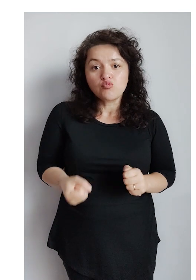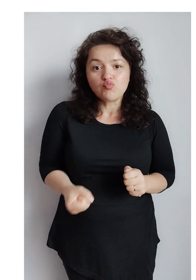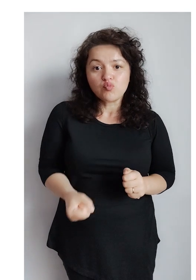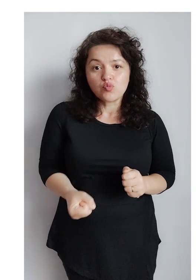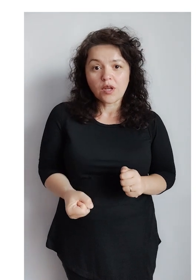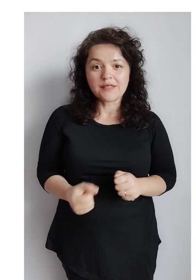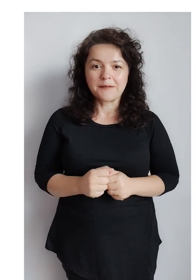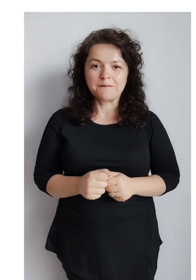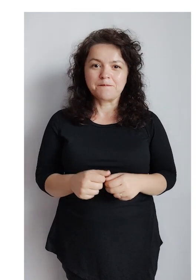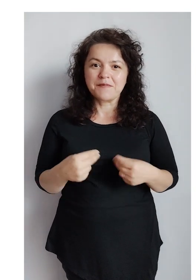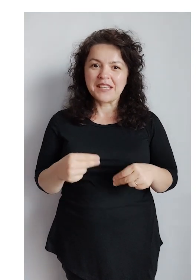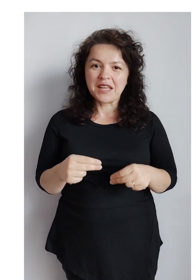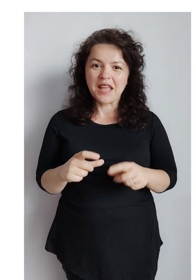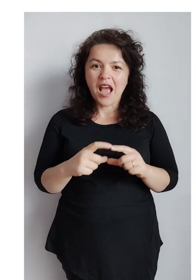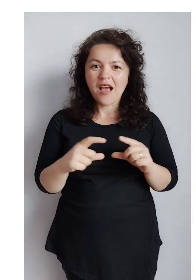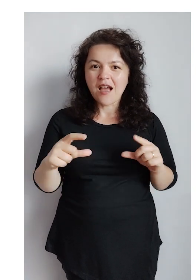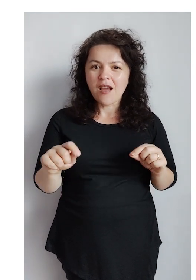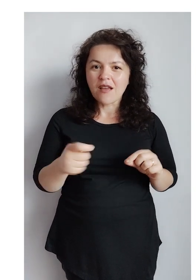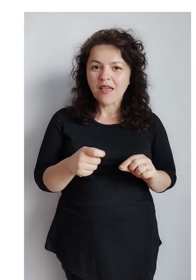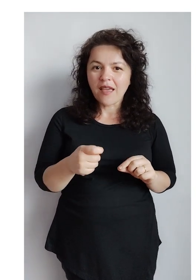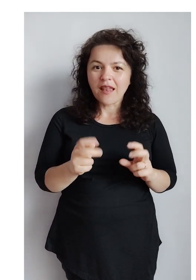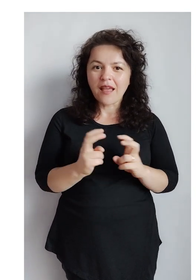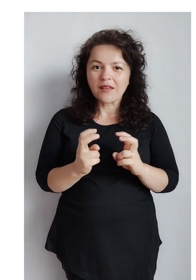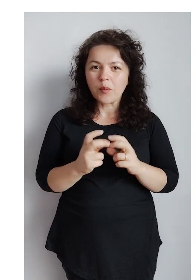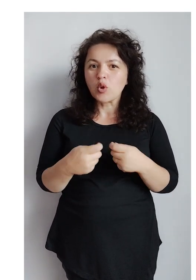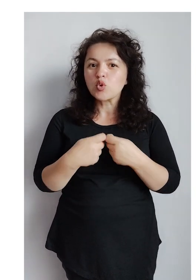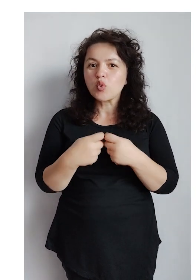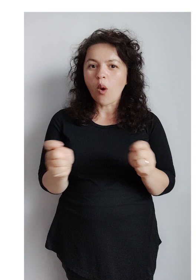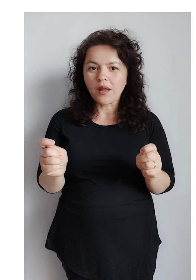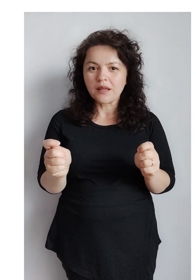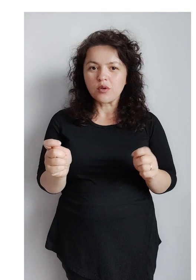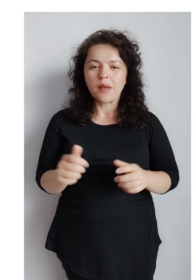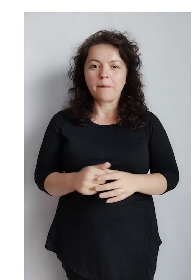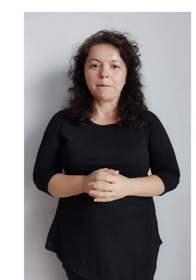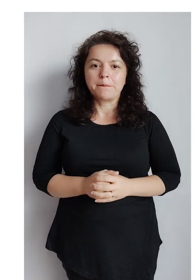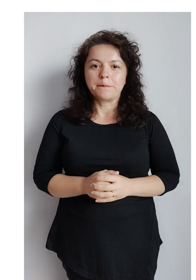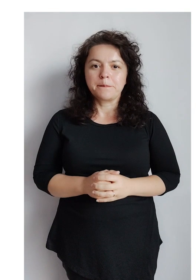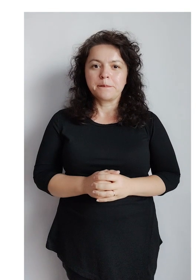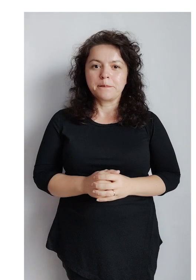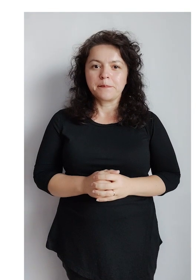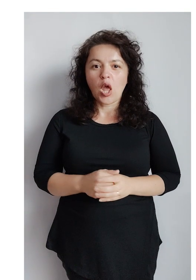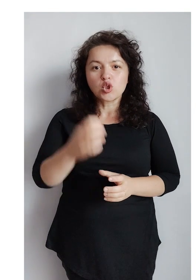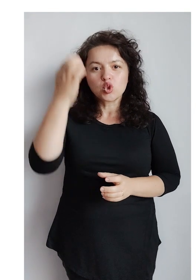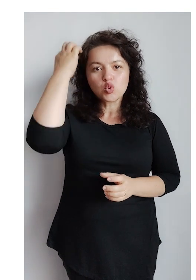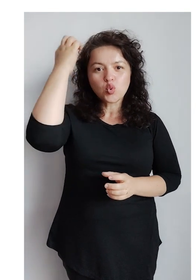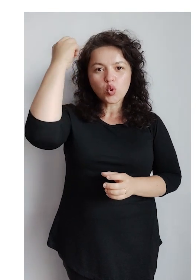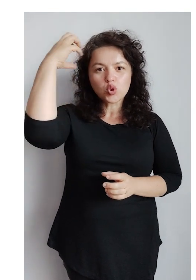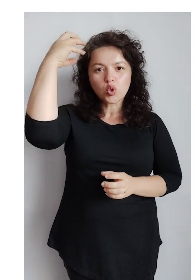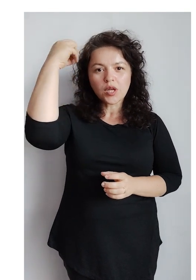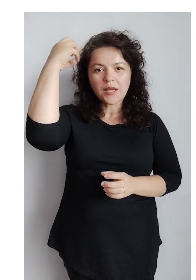De asemenea, sunt foarte convenabile pentru toată lumea Dușuri în băile de hotel